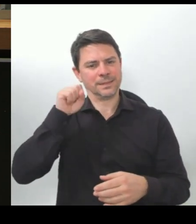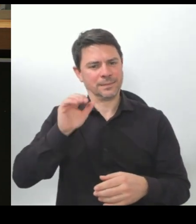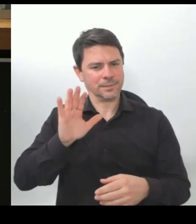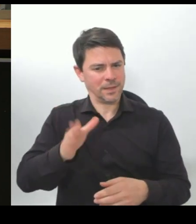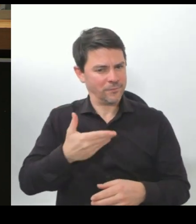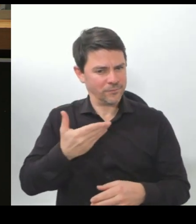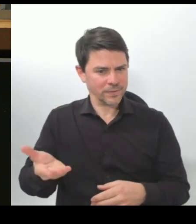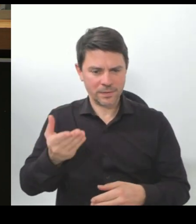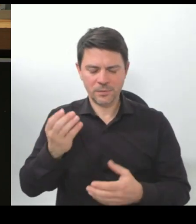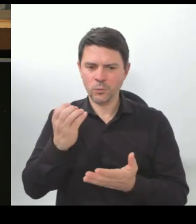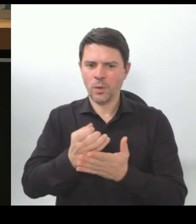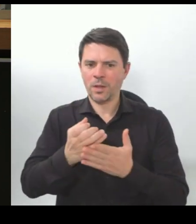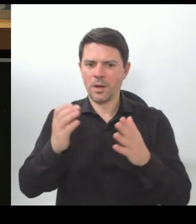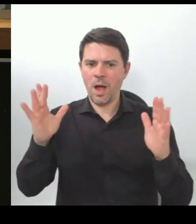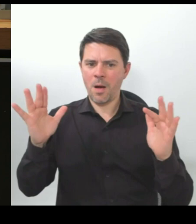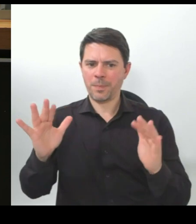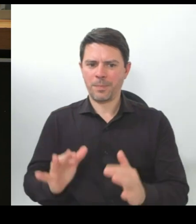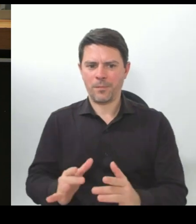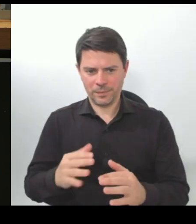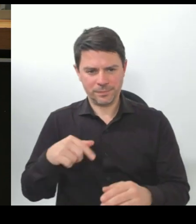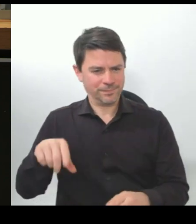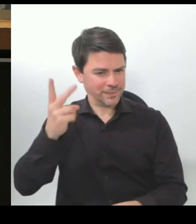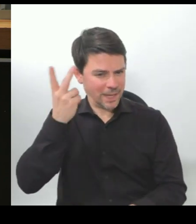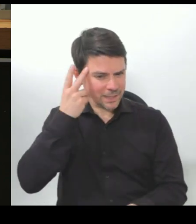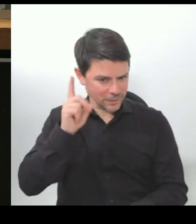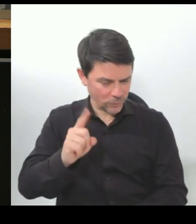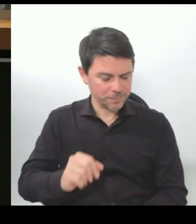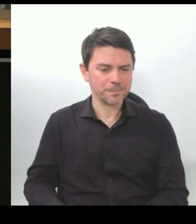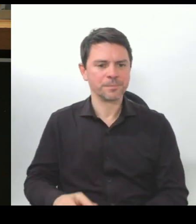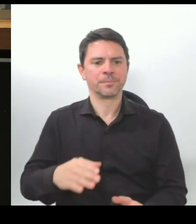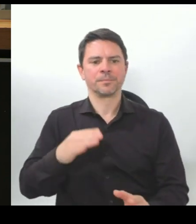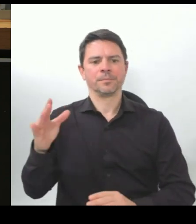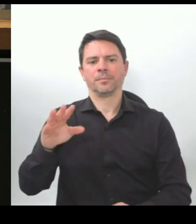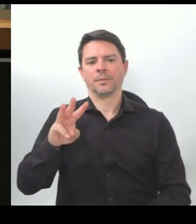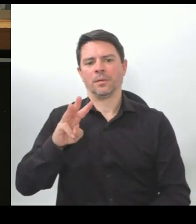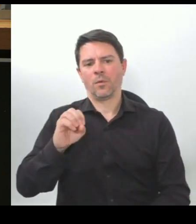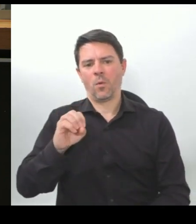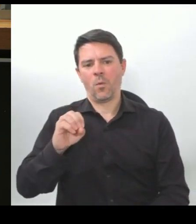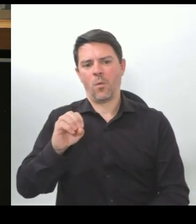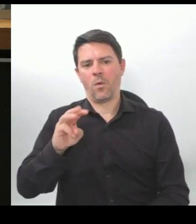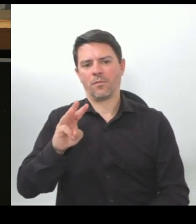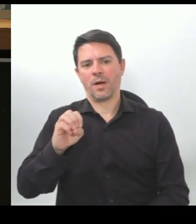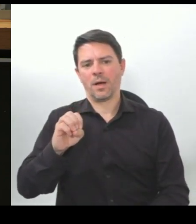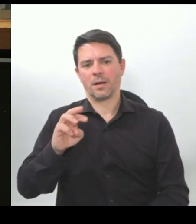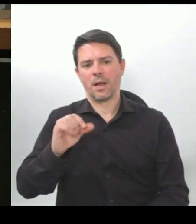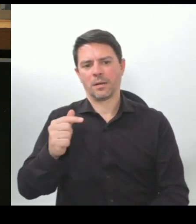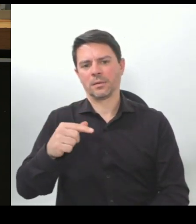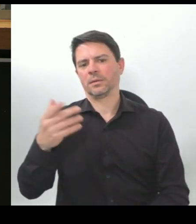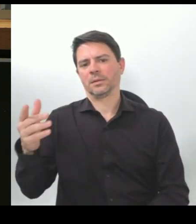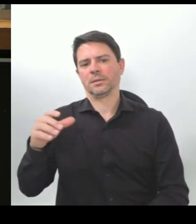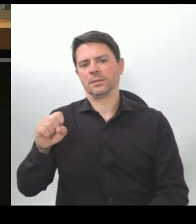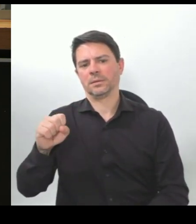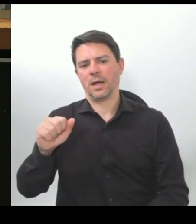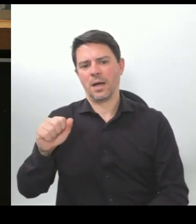zwölfeinhalb Prozent, die damals darauf gelegt worden waren. Wir waren uns damals mit den Sozialdemokraten relativ schnell